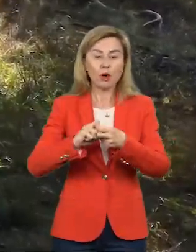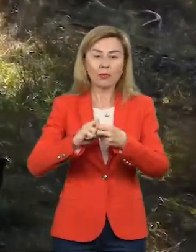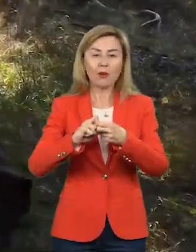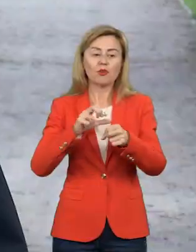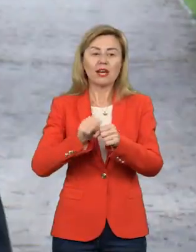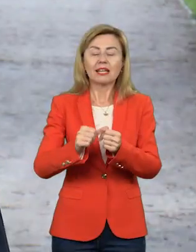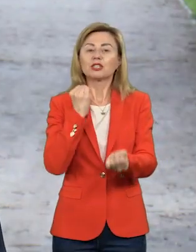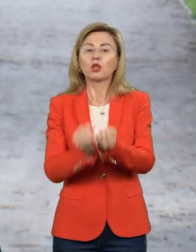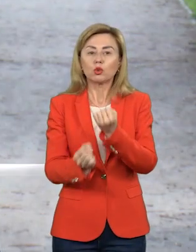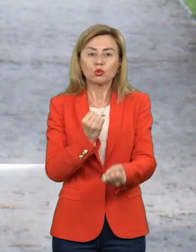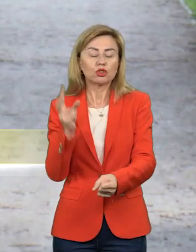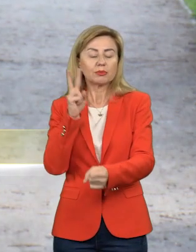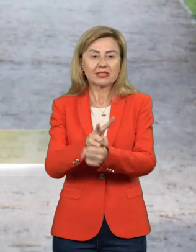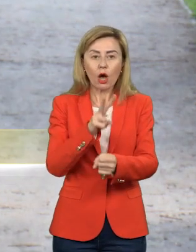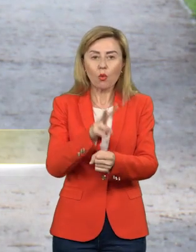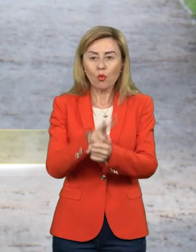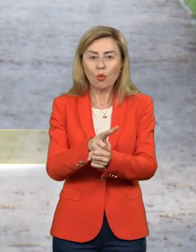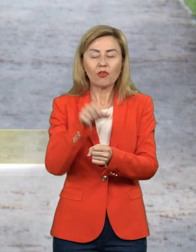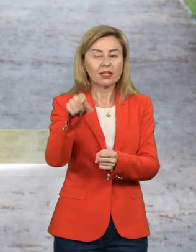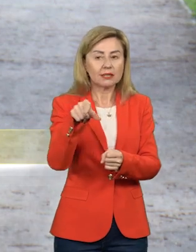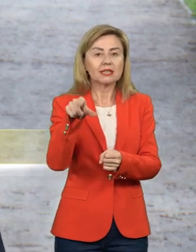to zaufanie do organizatorów takiej turystyki.